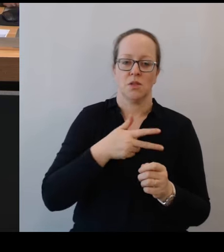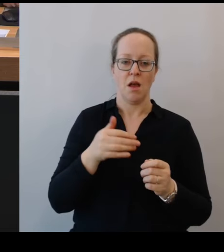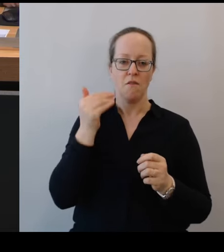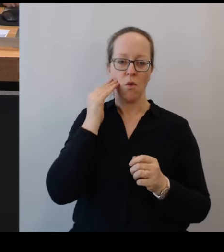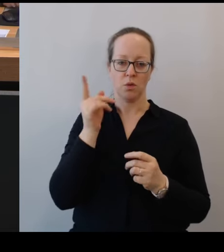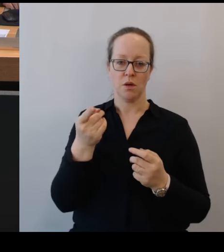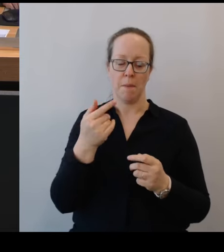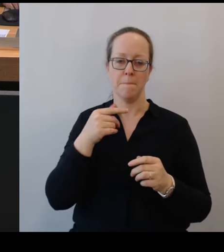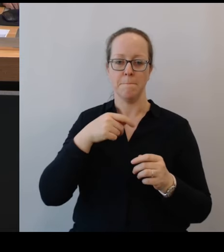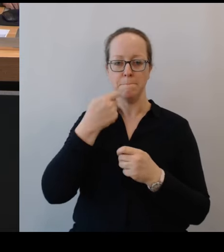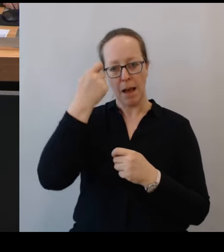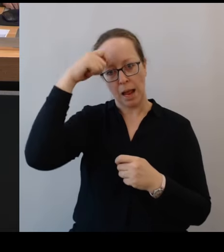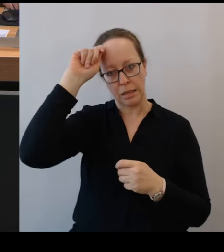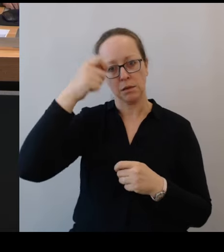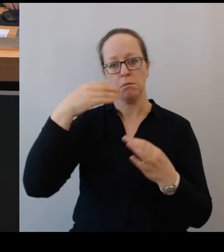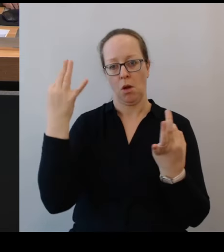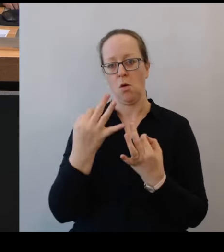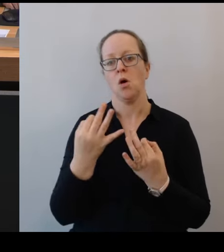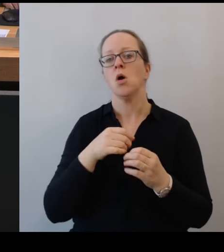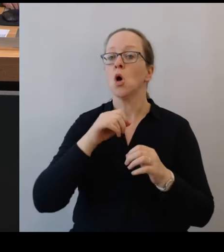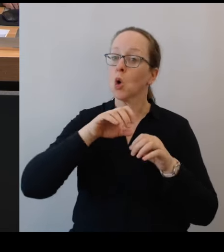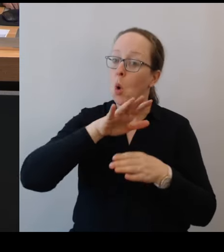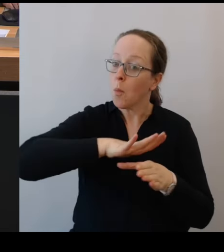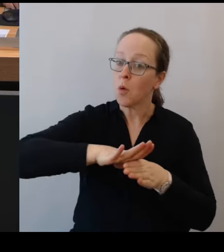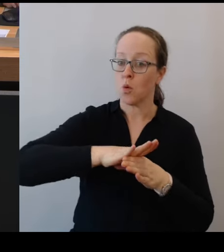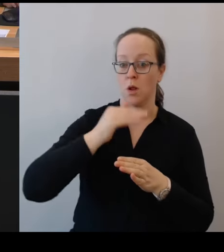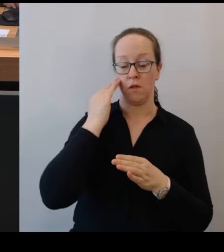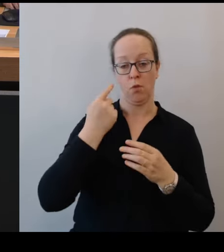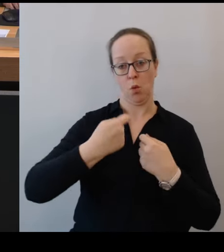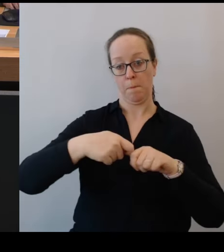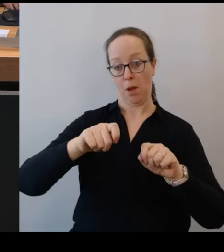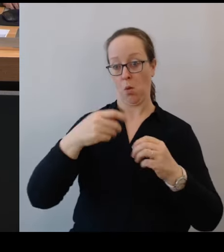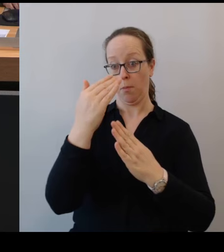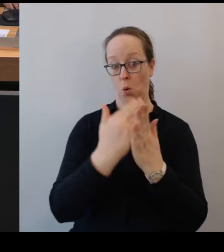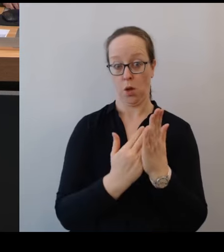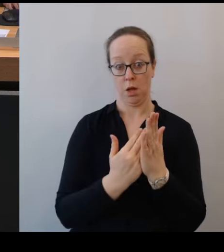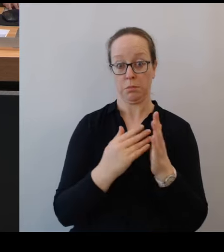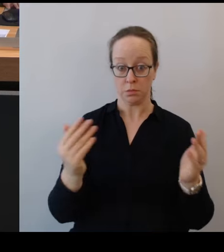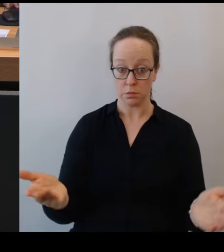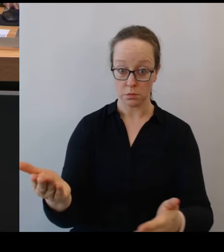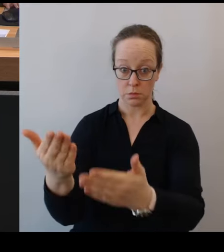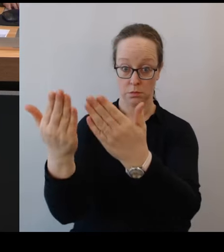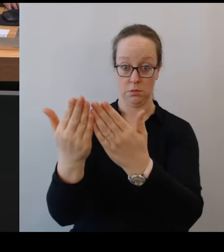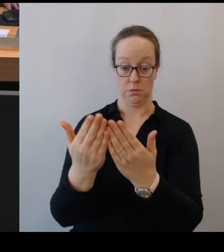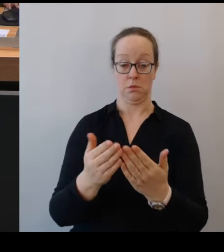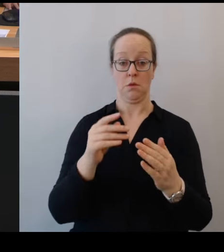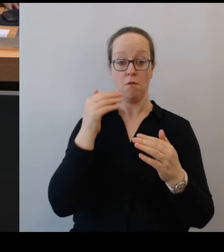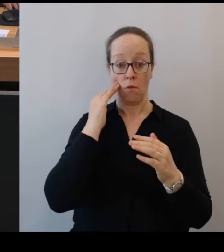Viertens, wir brauchen einen Härtefallfonds, davon bin ich überzeugt. Für steigende Heizkosten, damit niemand seine Wohnung verliert